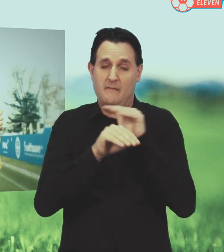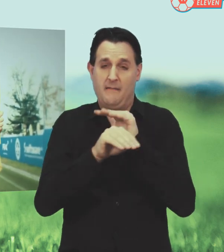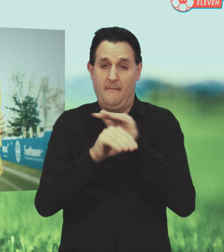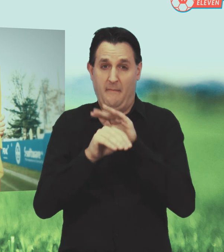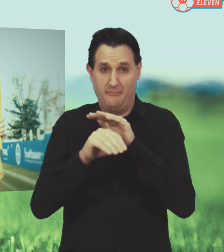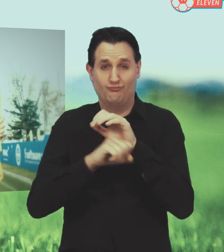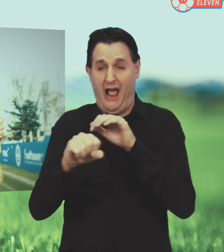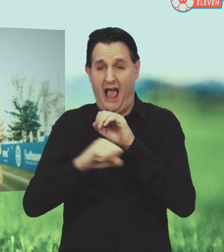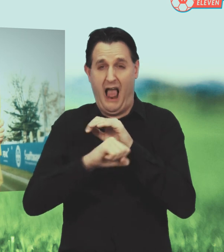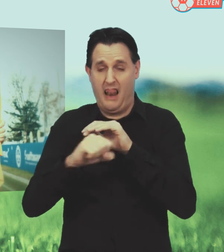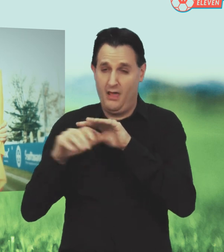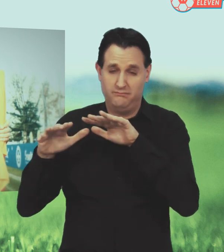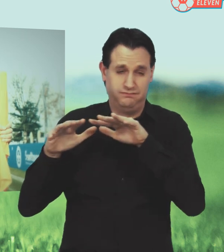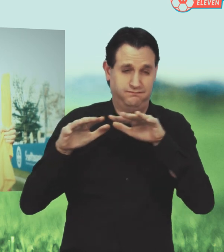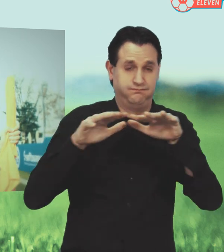wurden 600.000 Jesiden vertrieben.